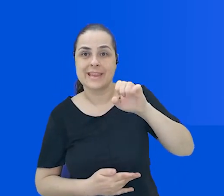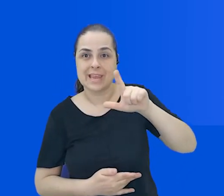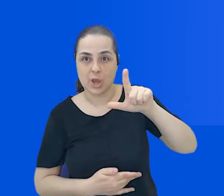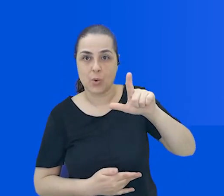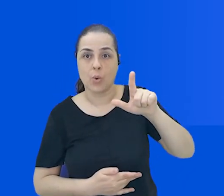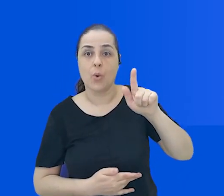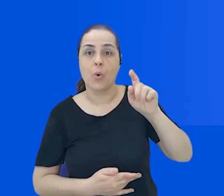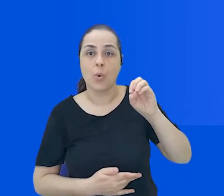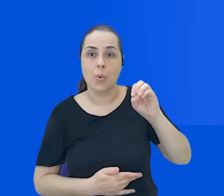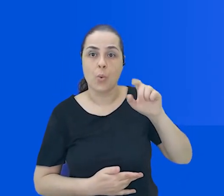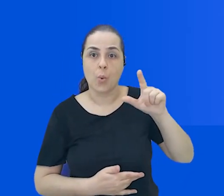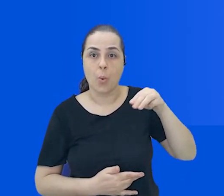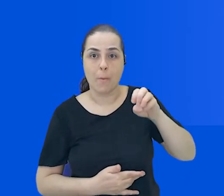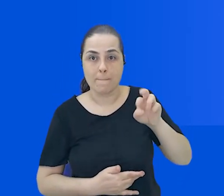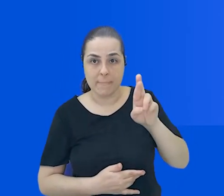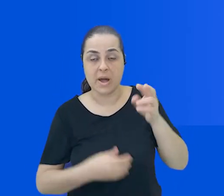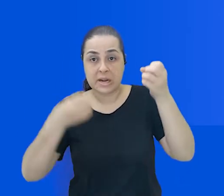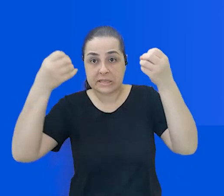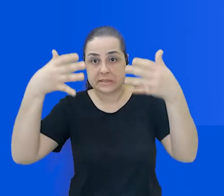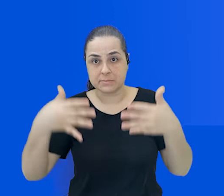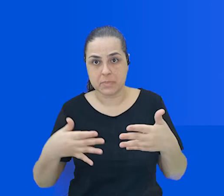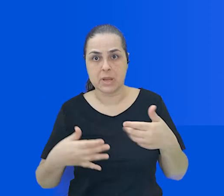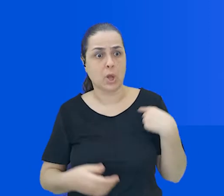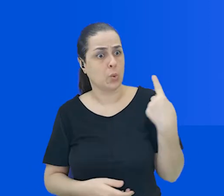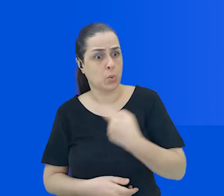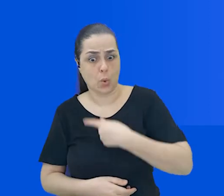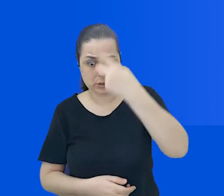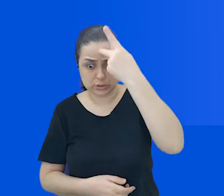mas a gente pode fala assim de se autorregular,